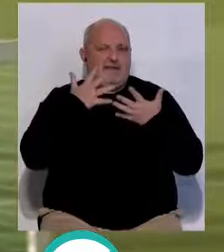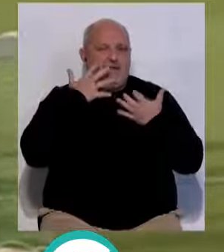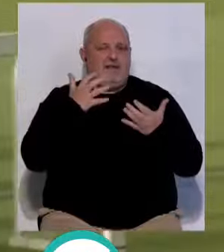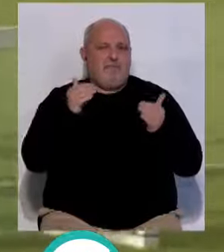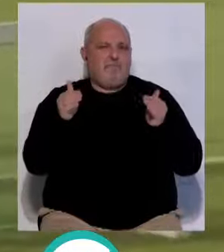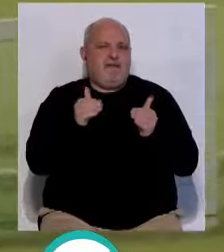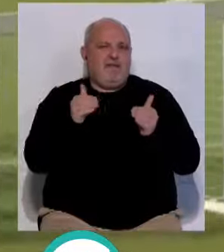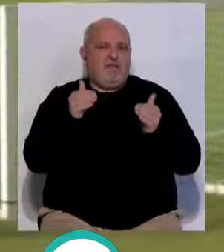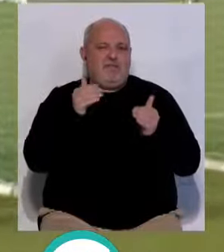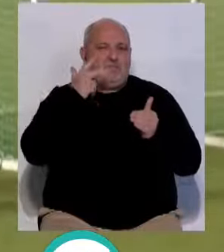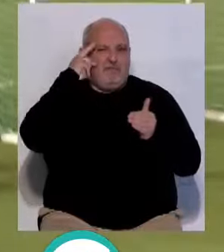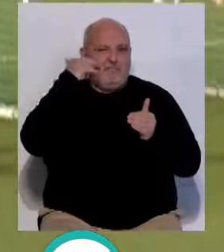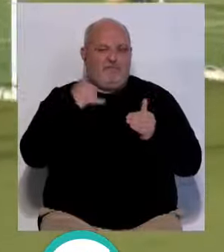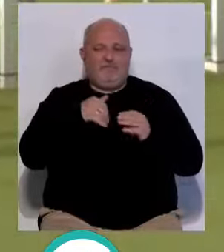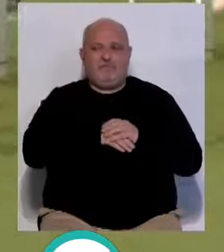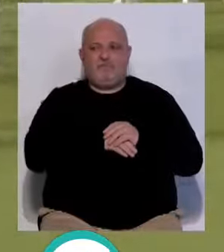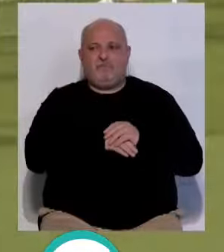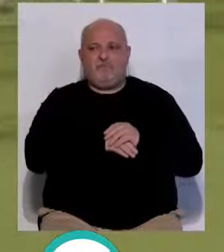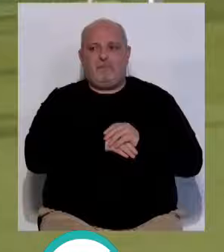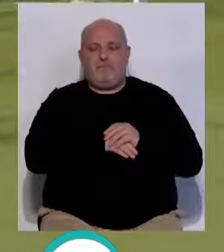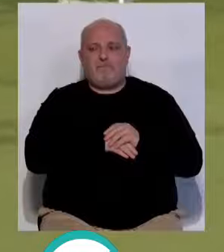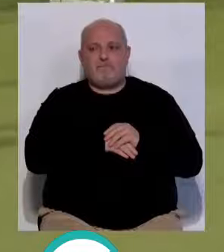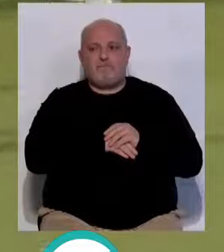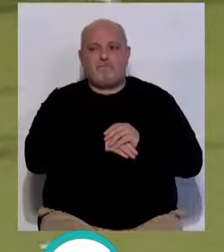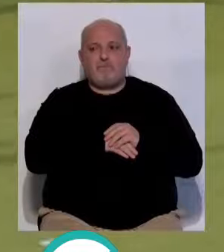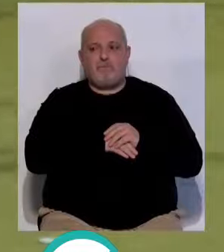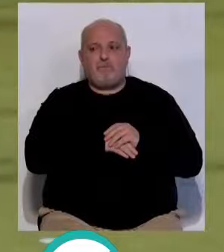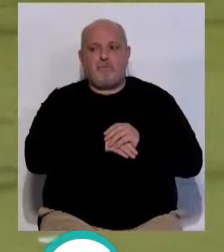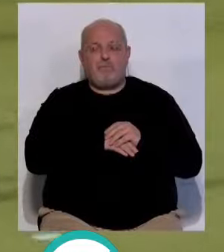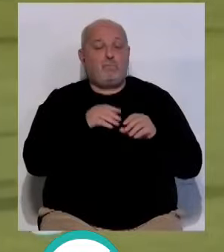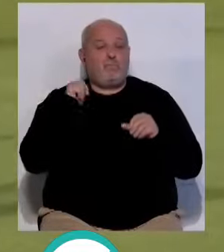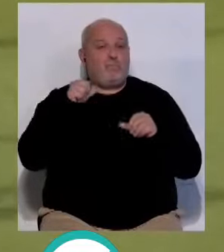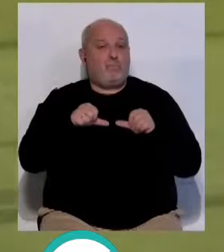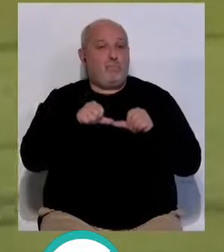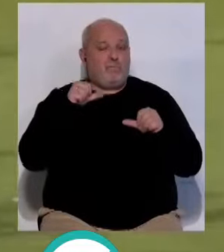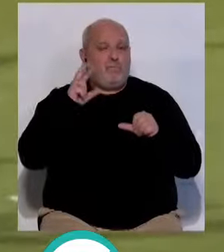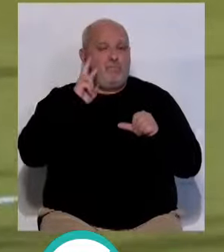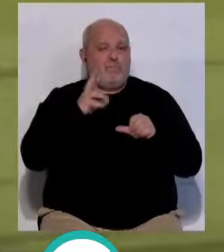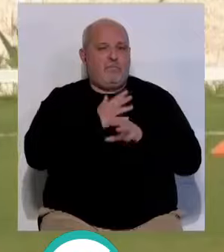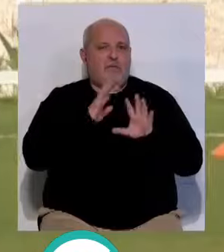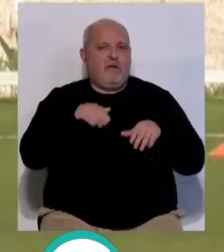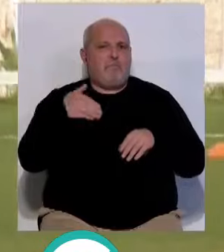que son los que no maneja no yo yo hace años lo he visto jugar en el Cadiz b y me parecía